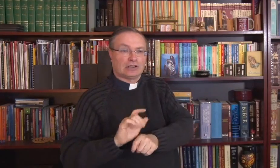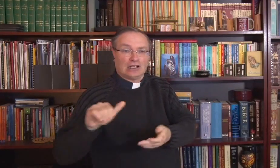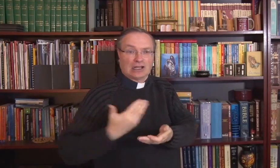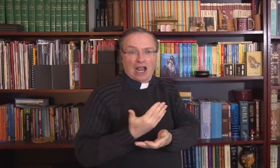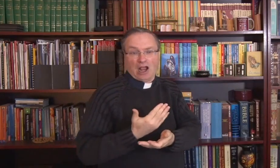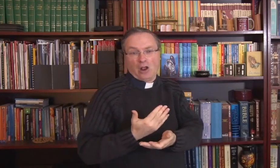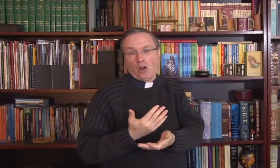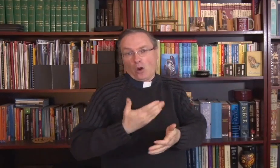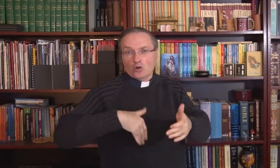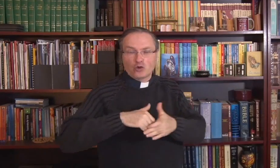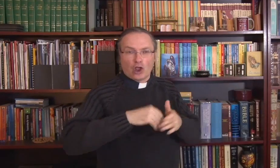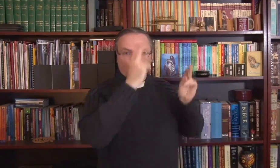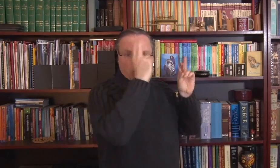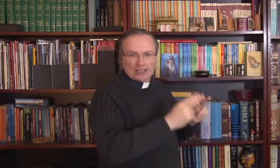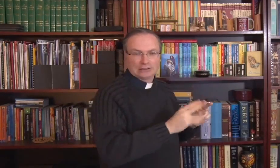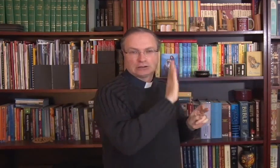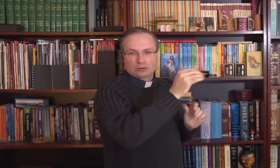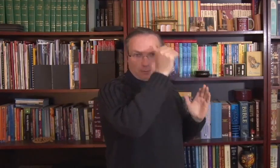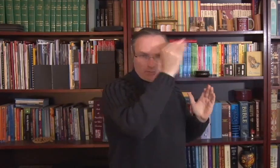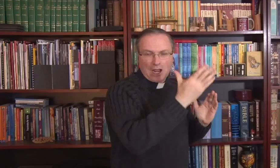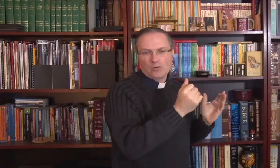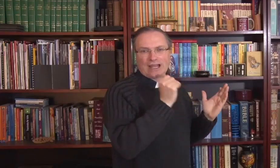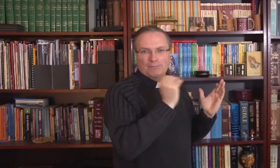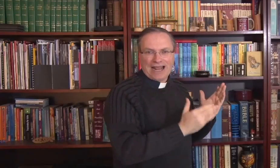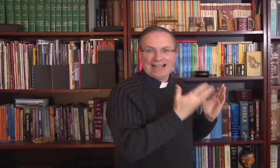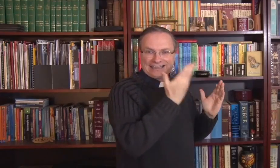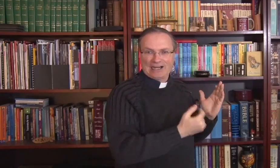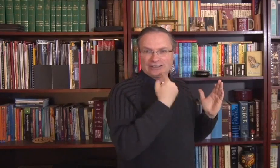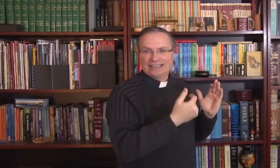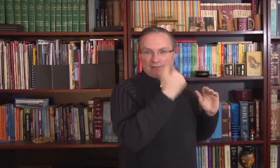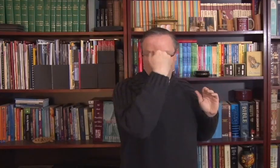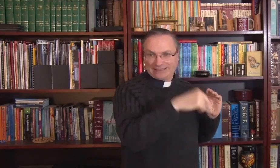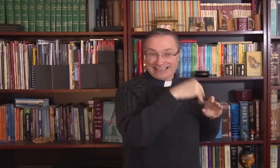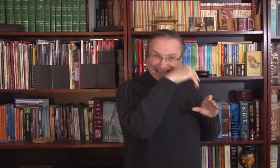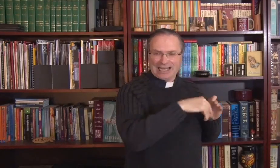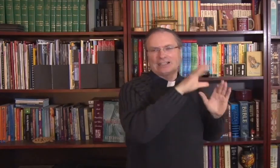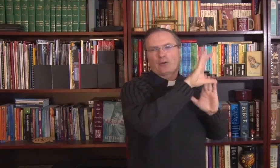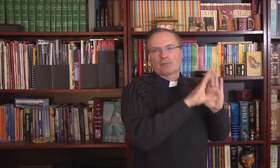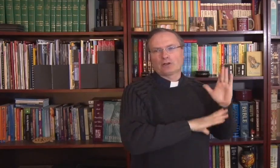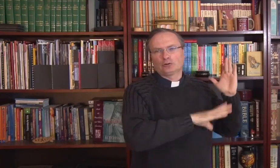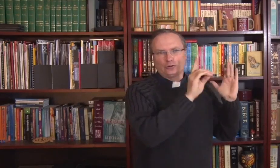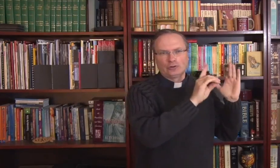Car au lieu d’honorer son père ou sa mère telle que dite dans les commandements de Dieu,